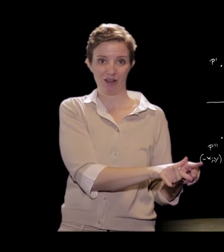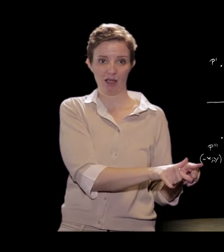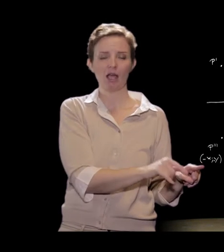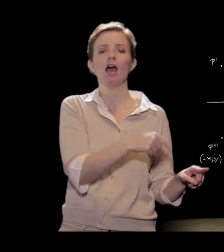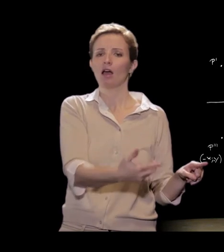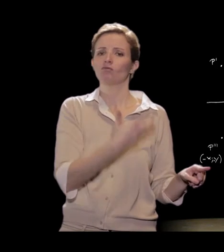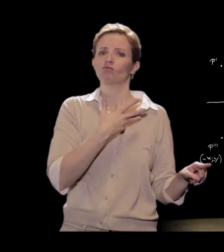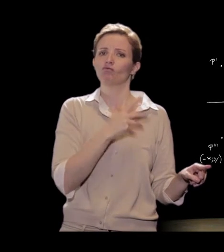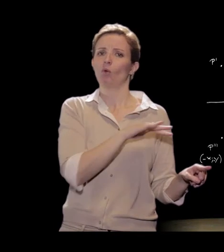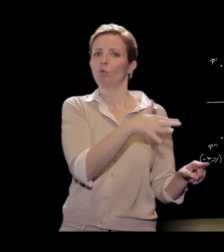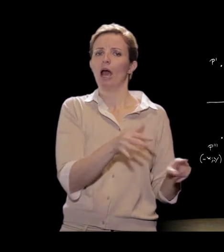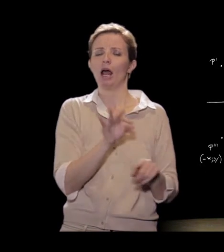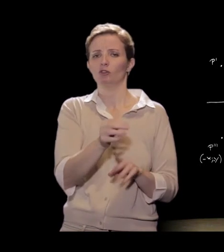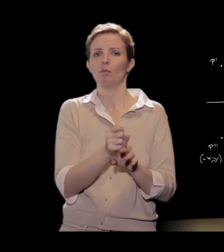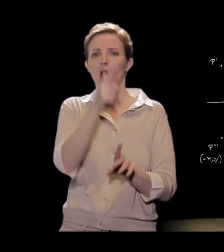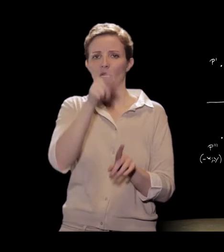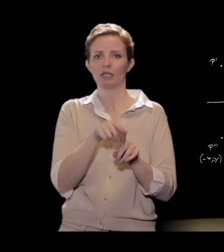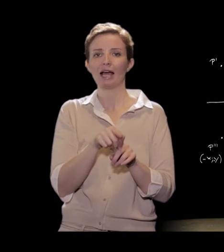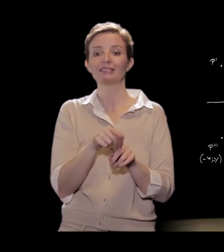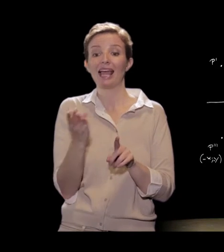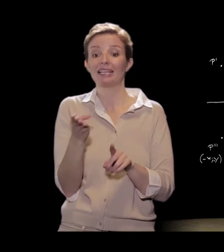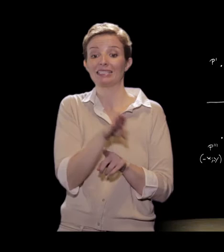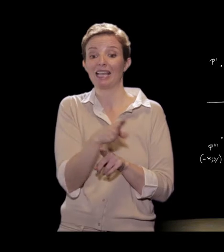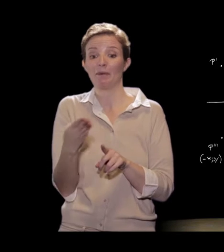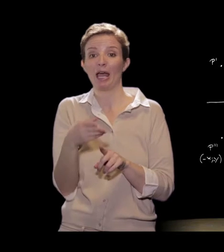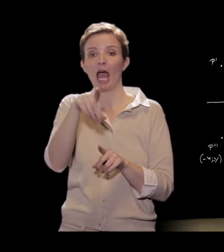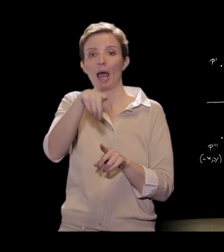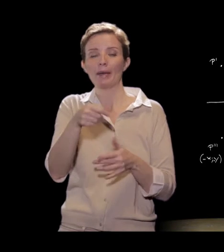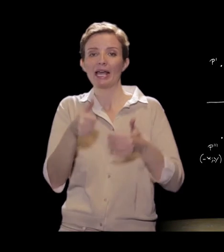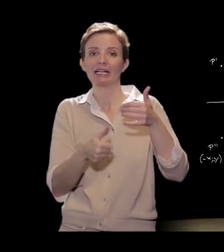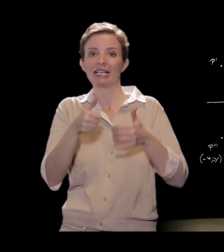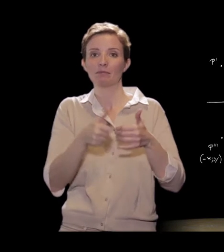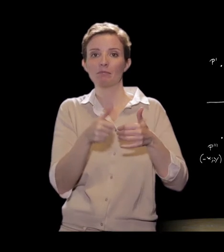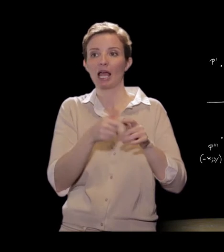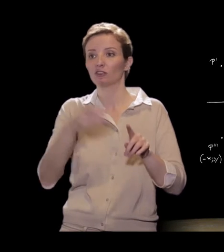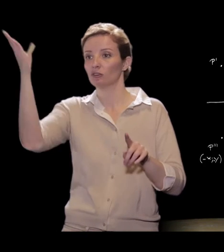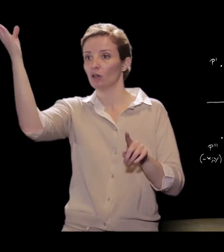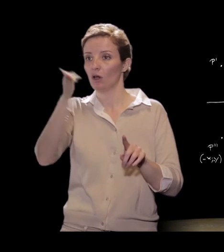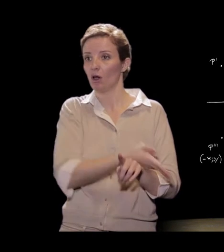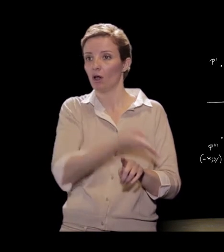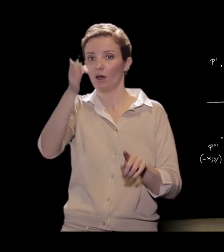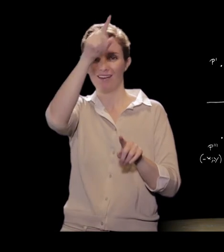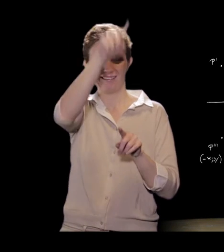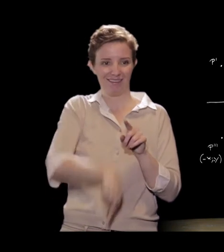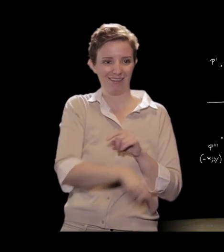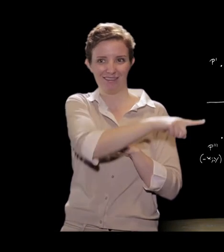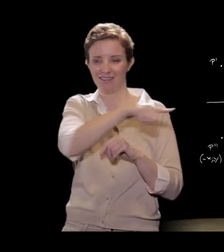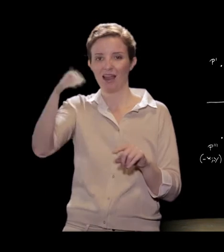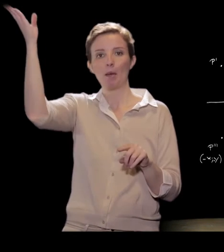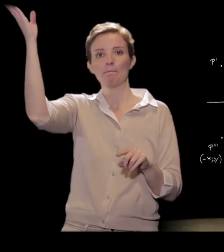Un altro punto importante è il simmetrico di P rispetto alla bisettrice di primo e terzo quadrante che ora tracciamo.